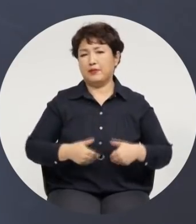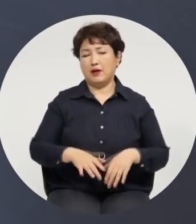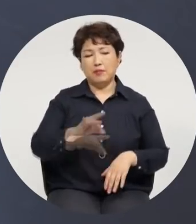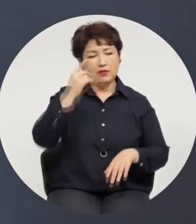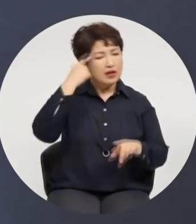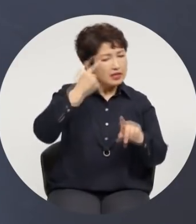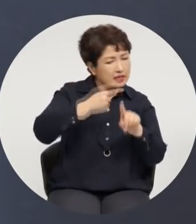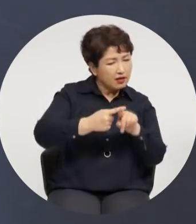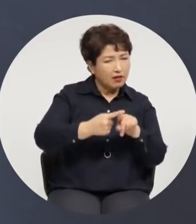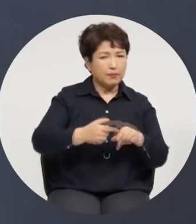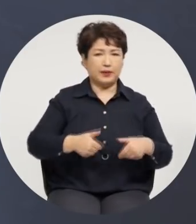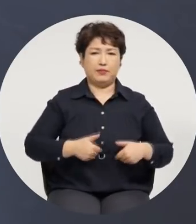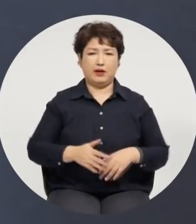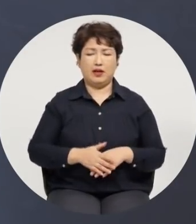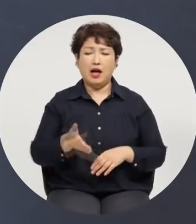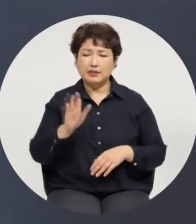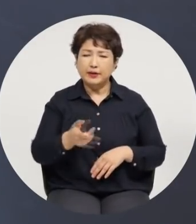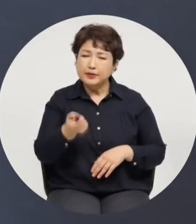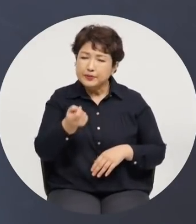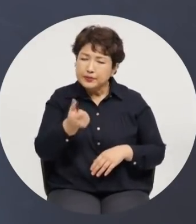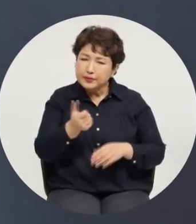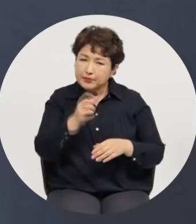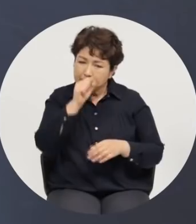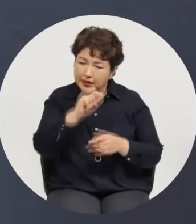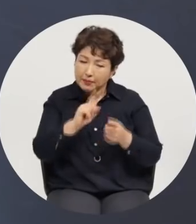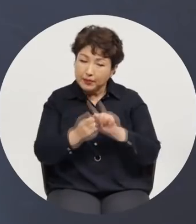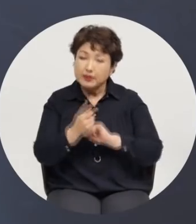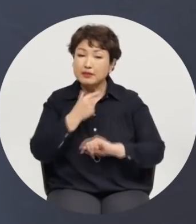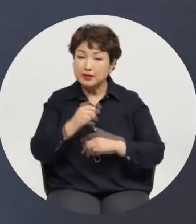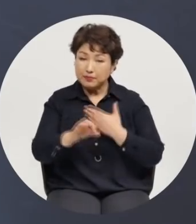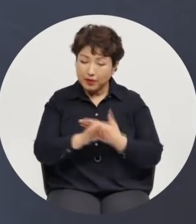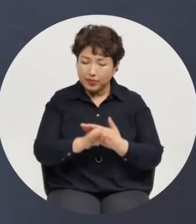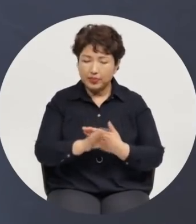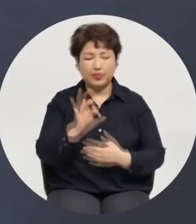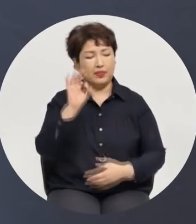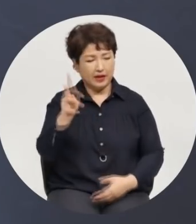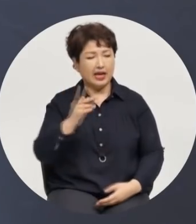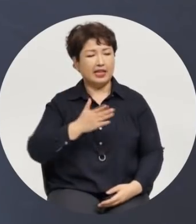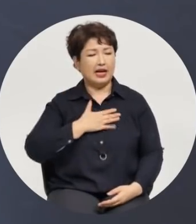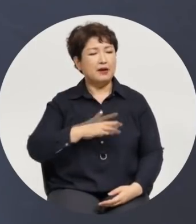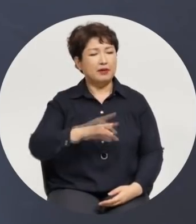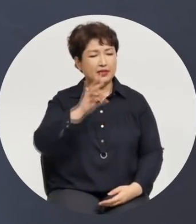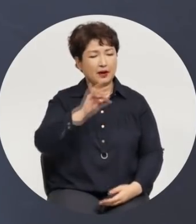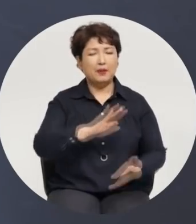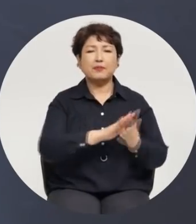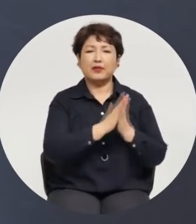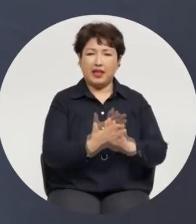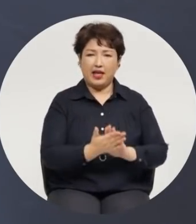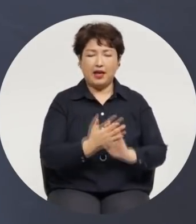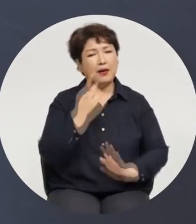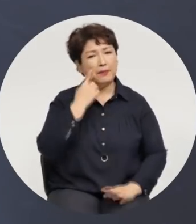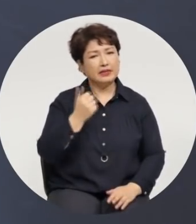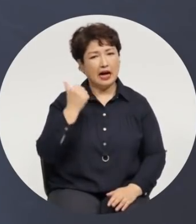둘째, 그래도 조금 개선이 필요하면 "오케이! 내가 먼저 좀 변화해보자"